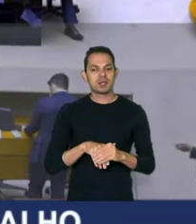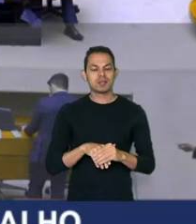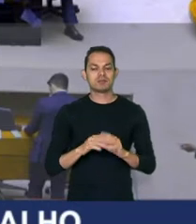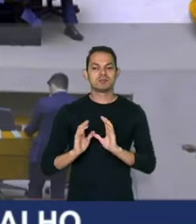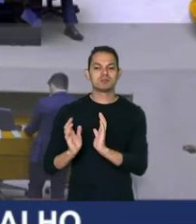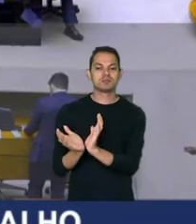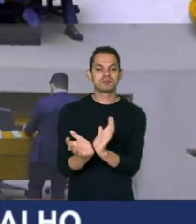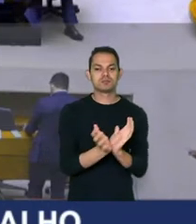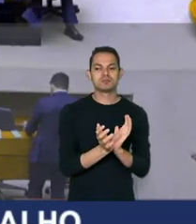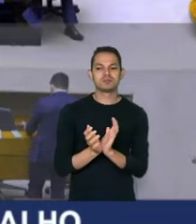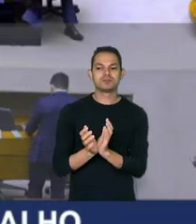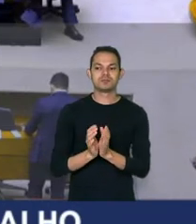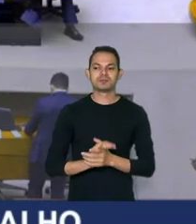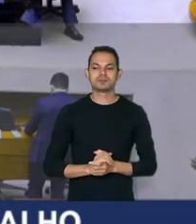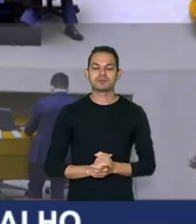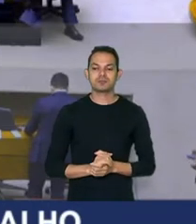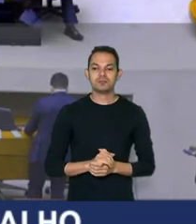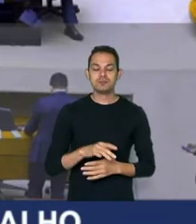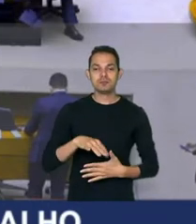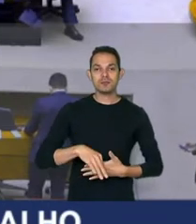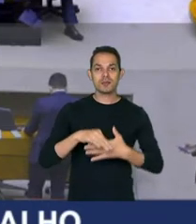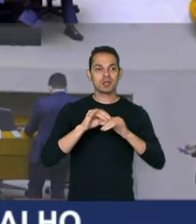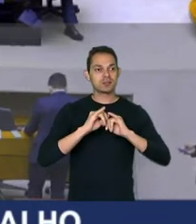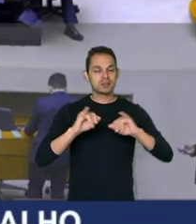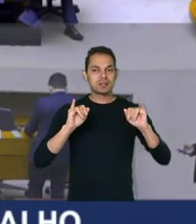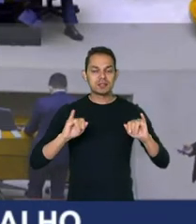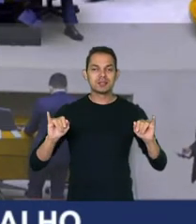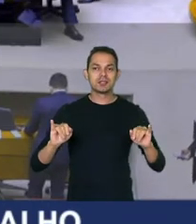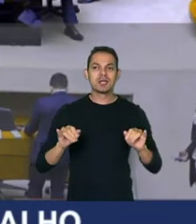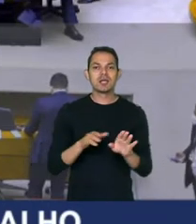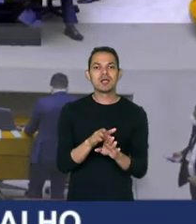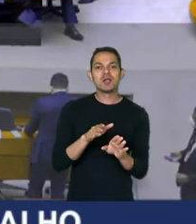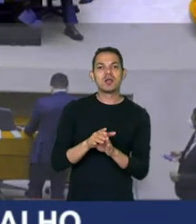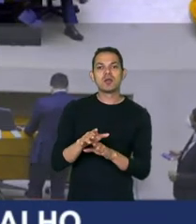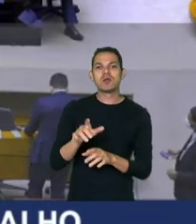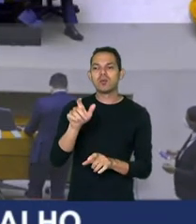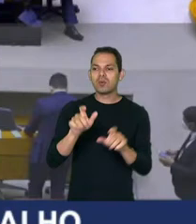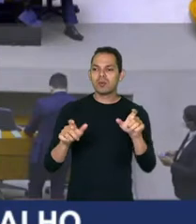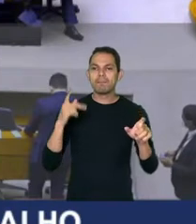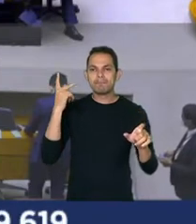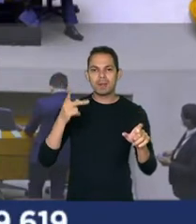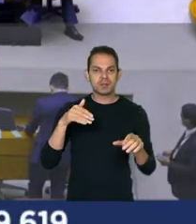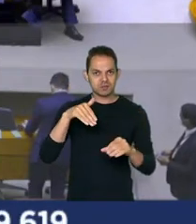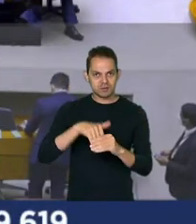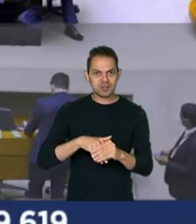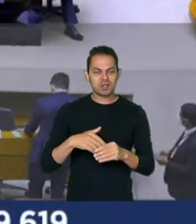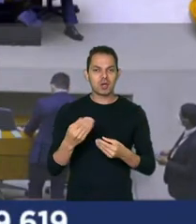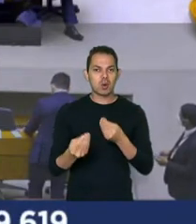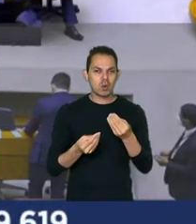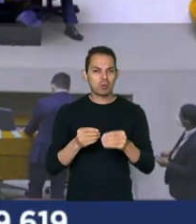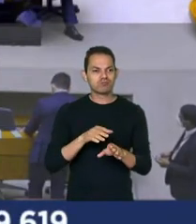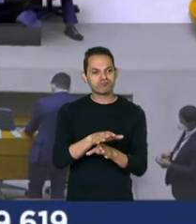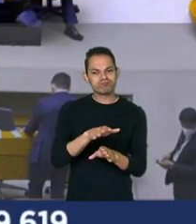HAVENDO DEPUTADOS PARA DISCUTIR A MATÉRIA, O PRESIDENTE PASSA É ORIENTAÇÃO DE BANCADA. DEPUTADO MARCELO RAMOS.